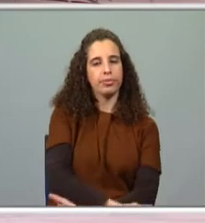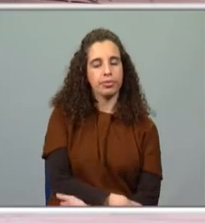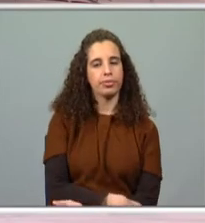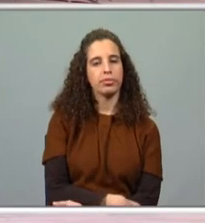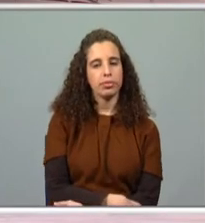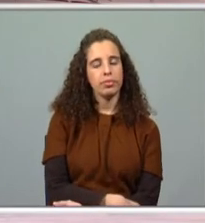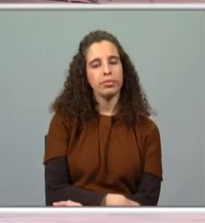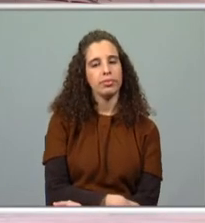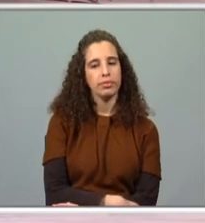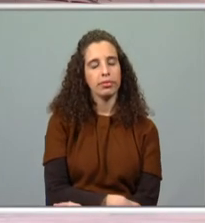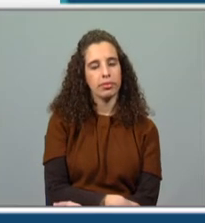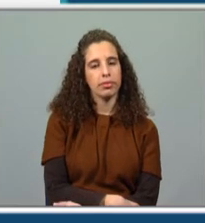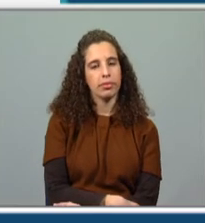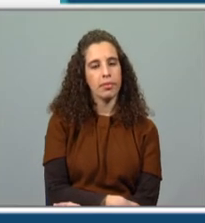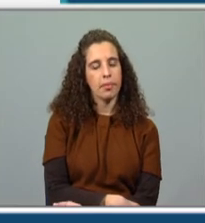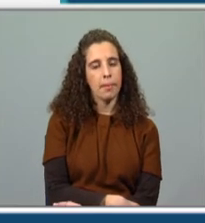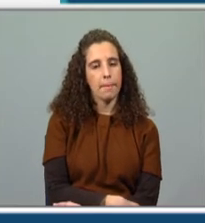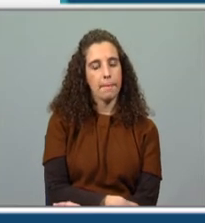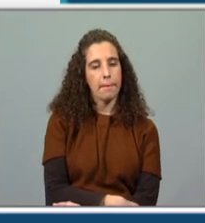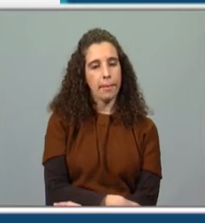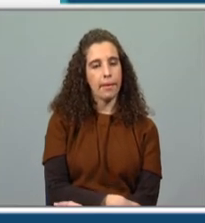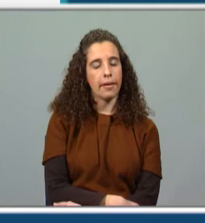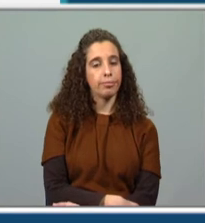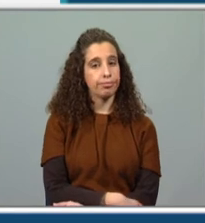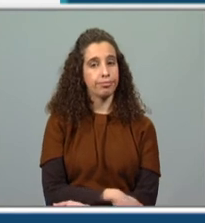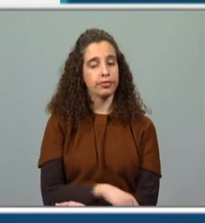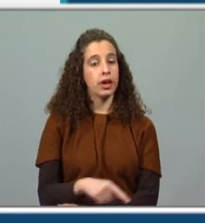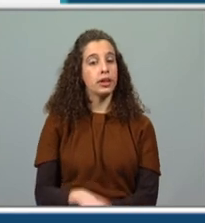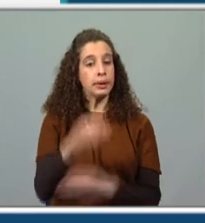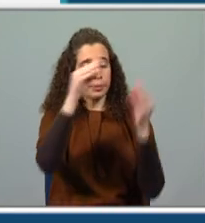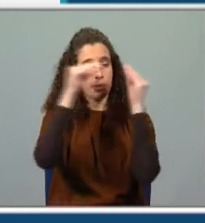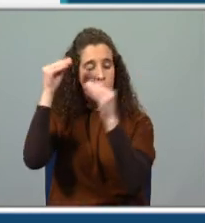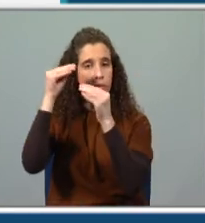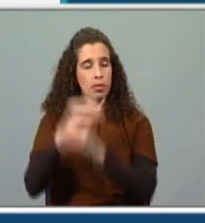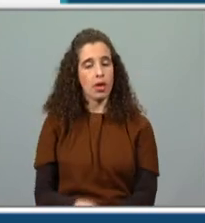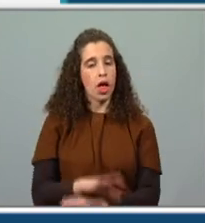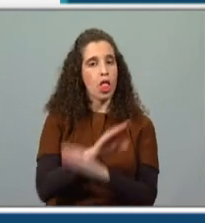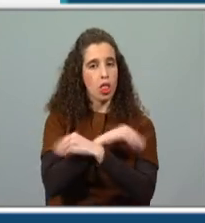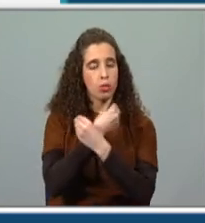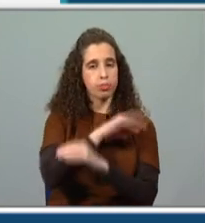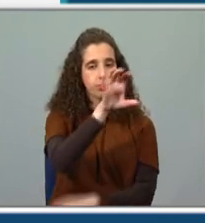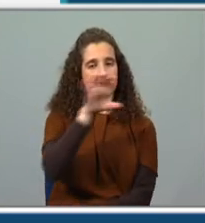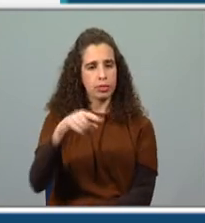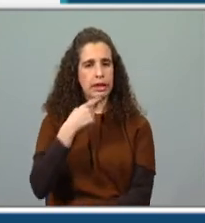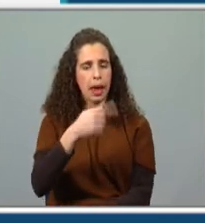a primeira temos a personagem banda desenhada Mafalda que diz basta estar 第一個我們有字符帶畫了瑪法爾達誰說只是